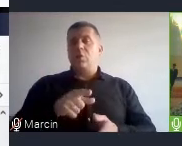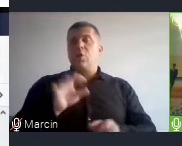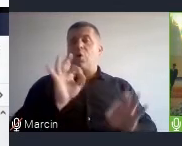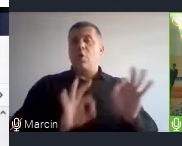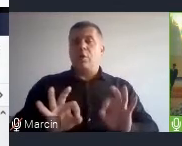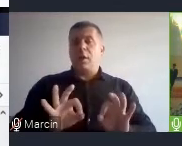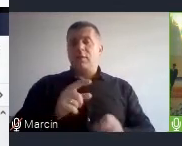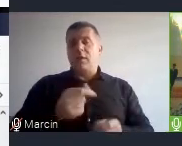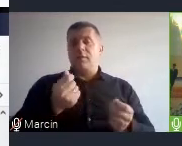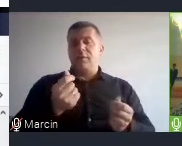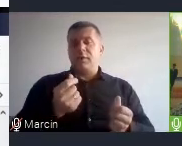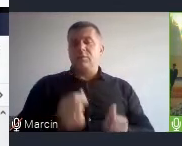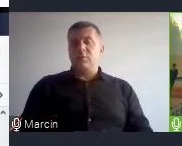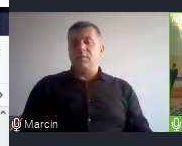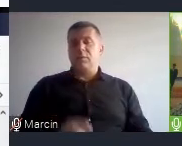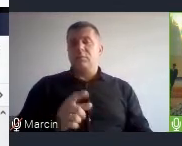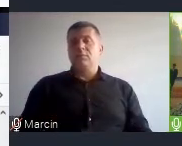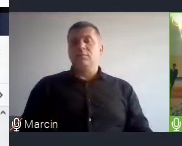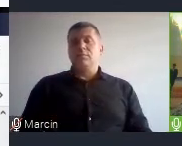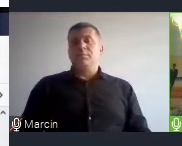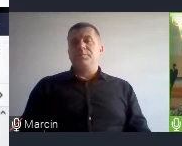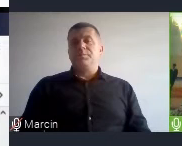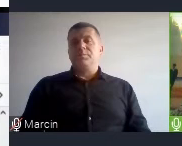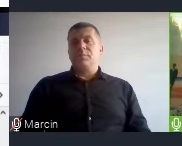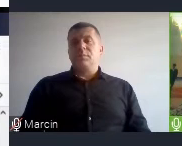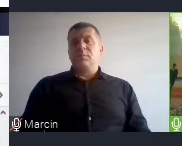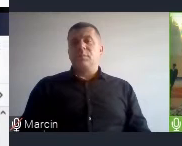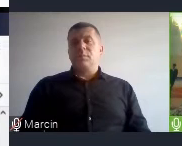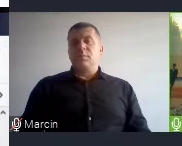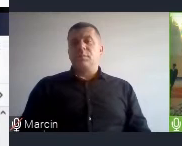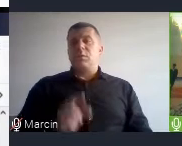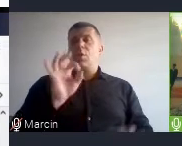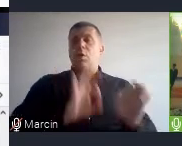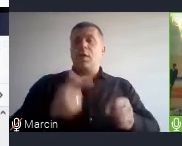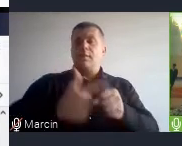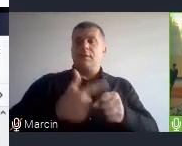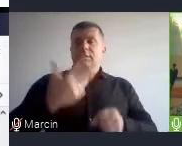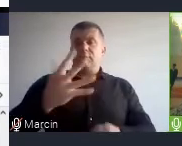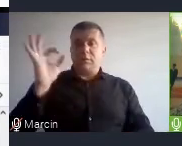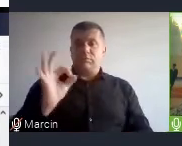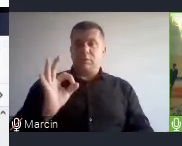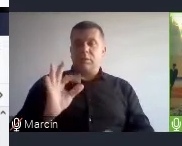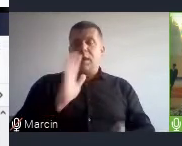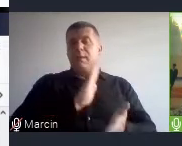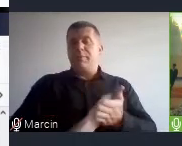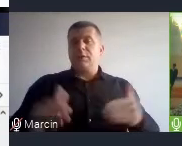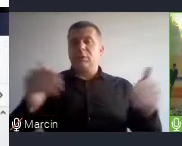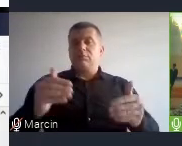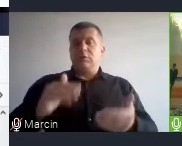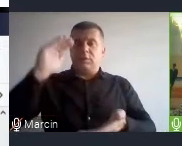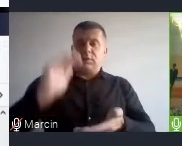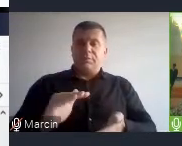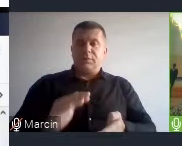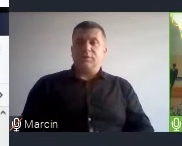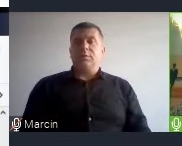która tutaj ląduje to korekta 25% bez możliwości zmniejszania.